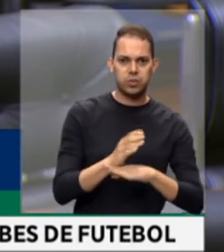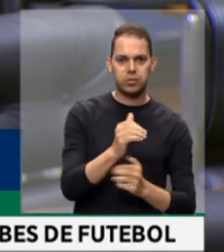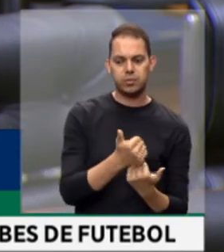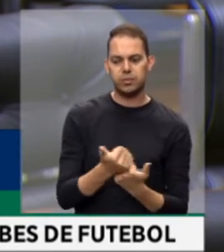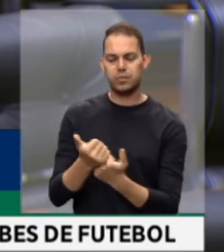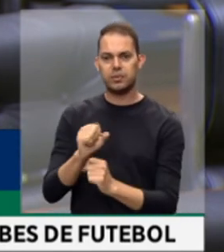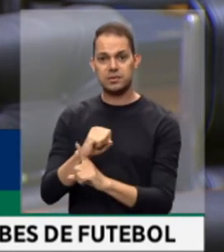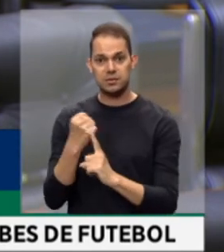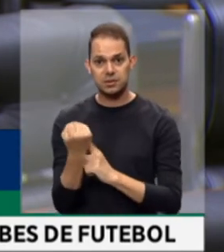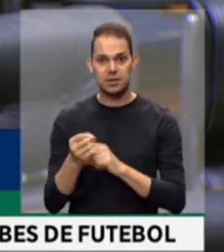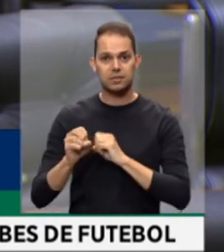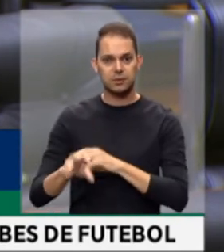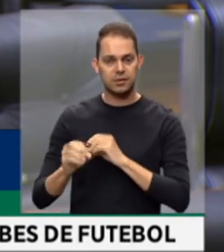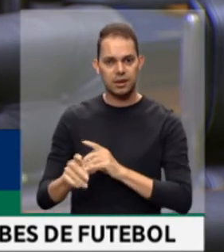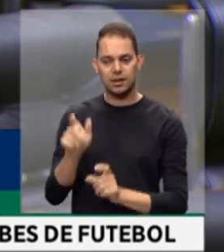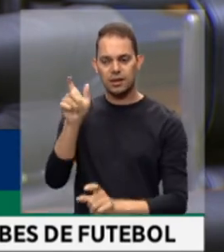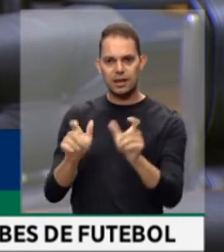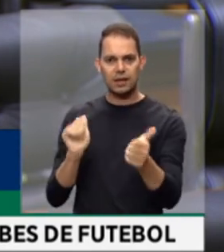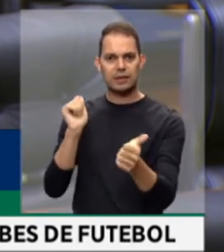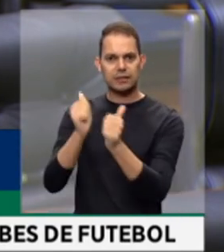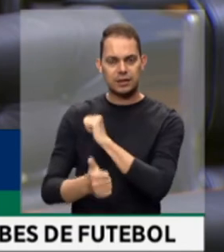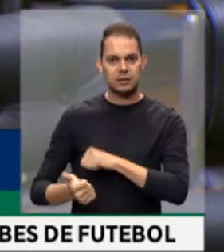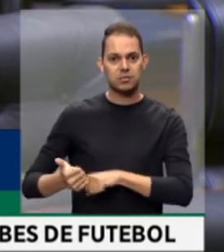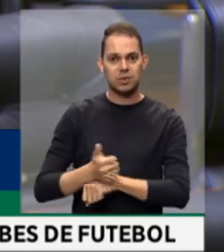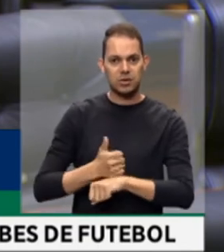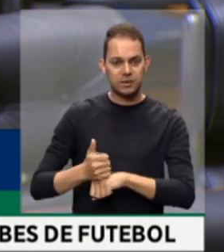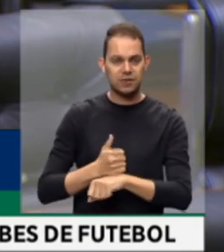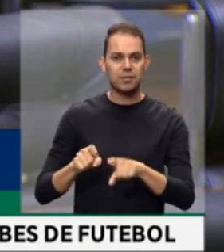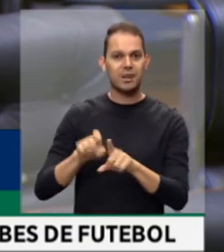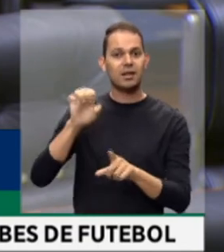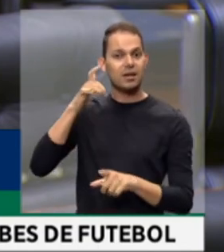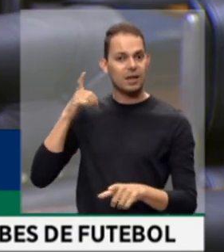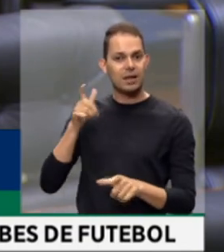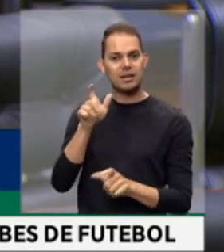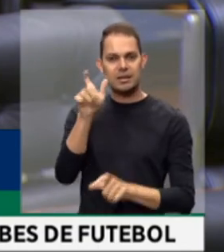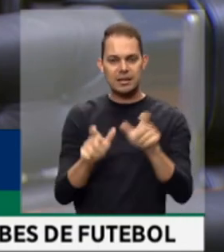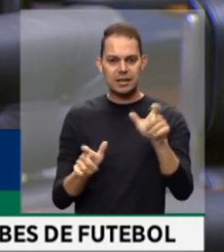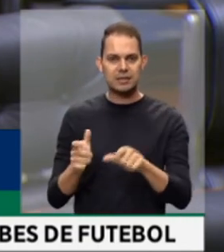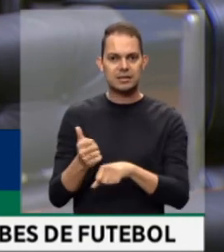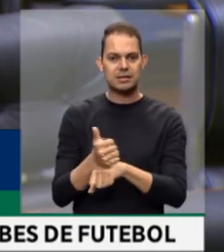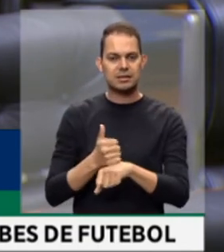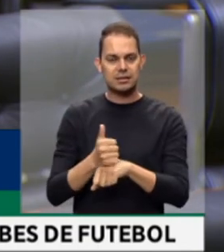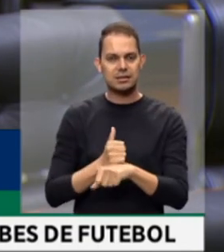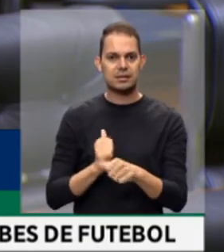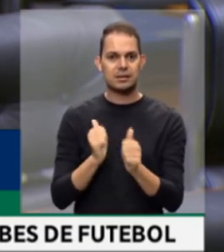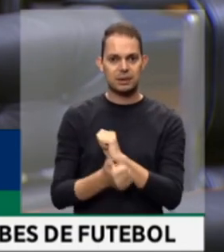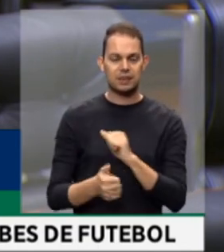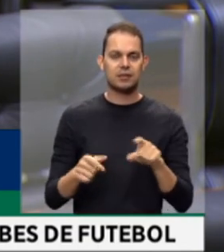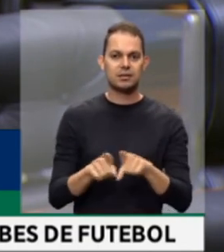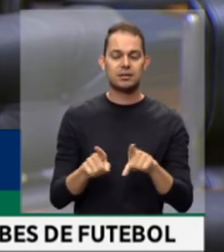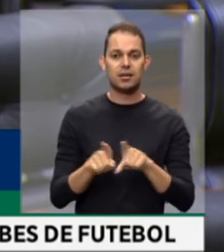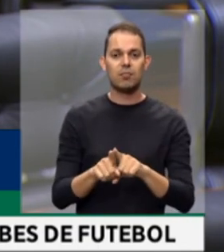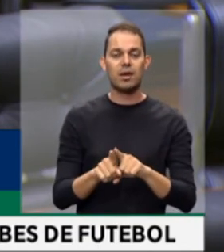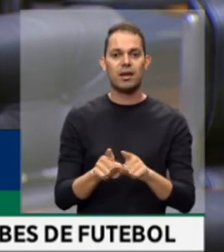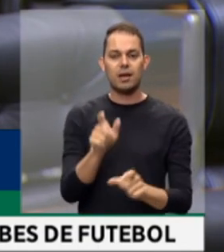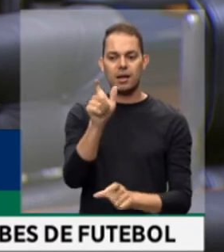PREVÊREPASSE DE RECURSOS DAS ENTIDADES DE PRÁTICA DESPORTIVA, PARA ASSISTÊNCIA SOCIAL E EDUCACIONAL A ATLETAS PROFISSIONAIS, EX-ATLETAS E